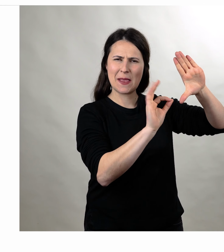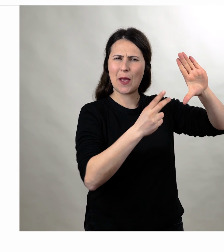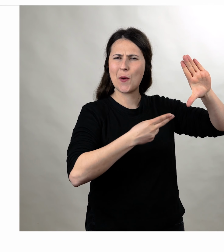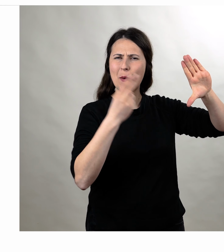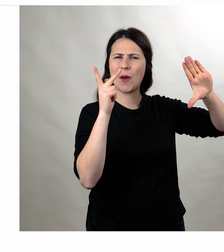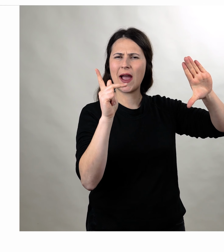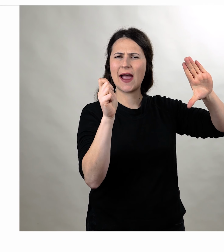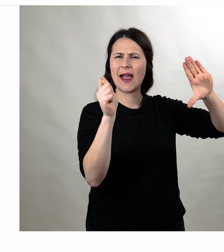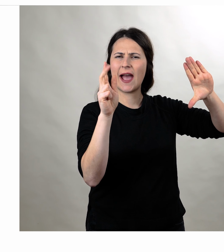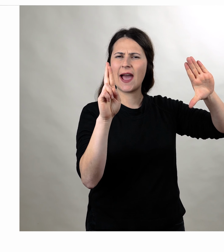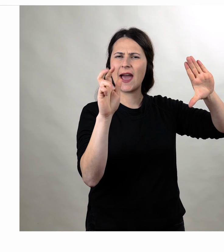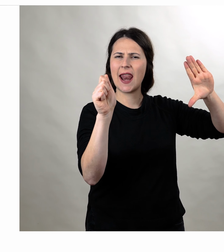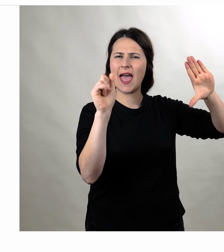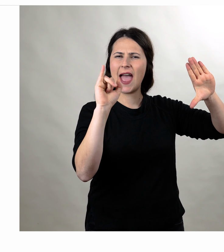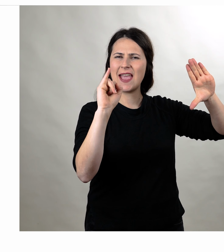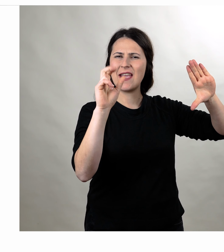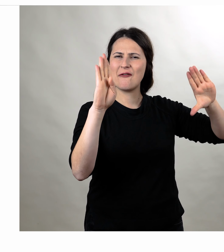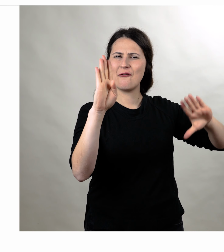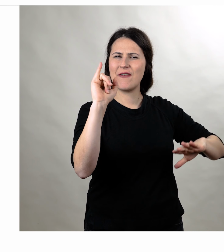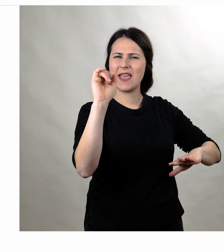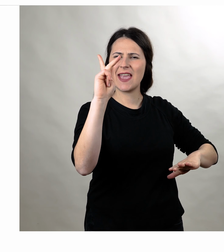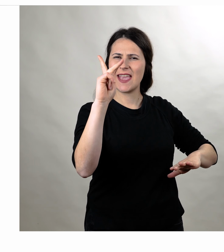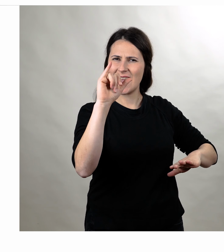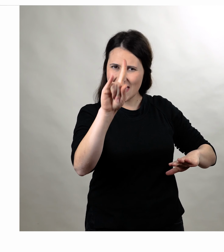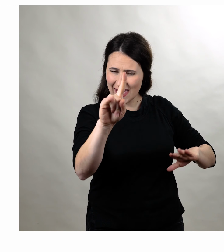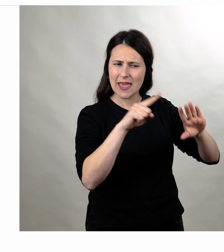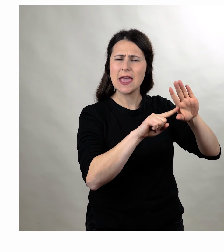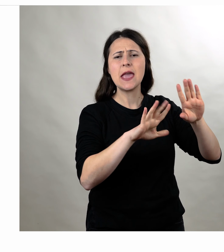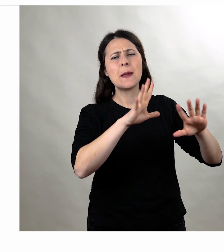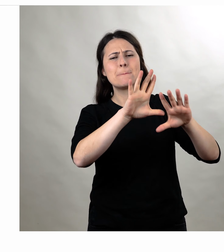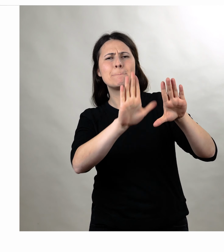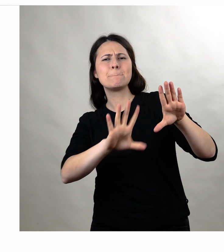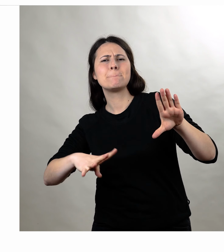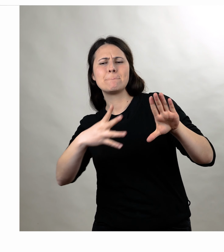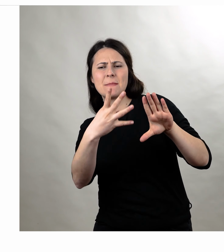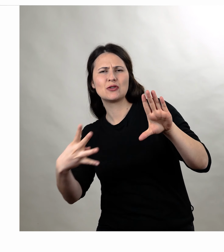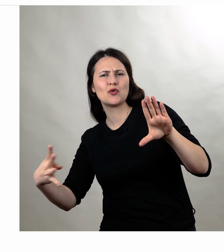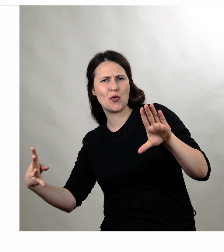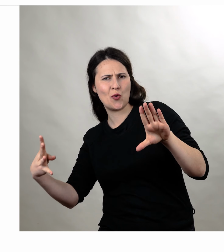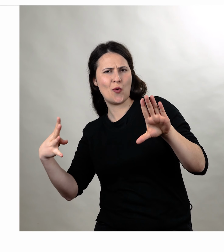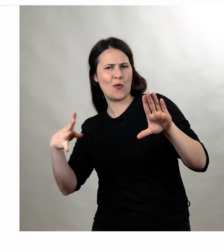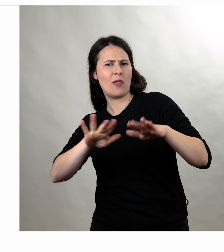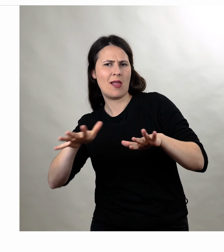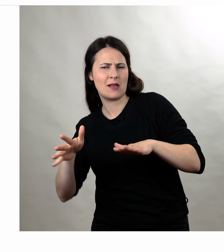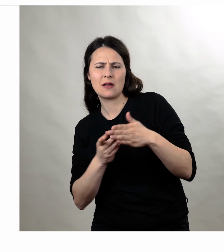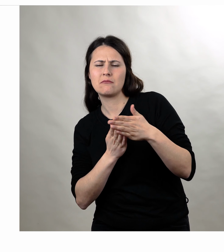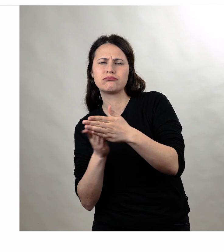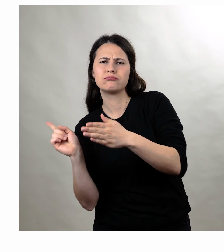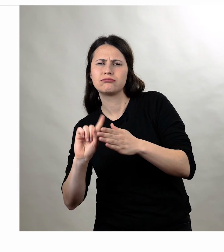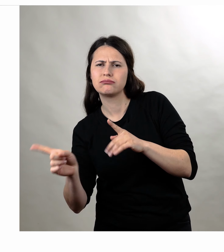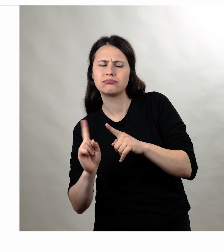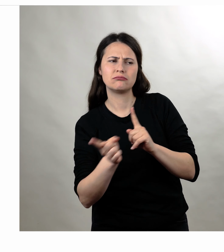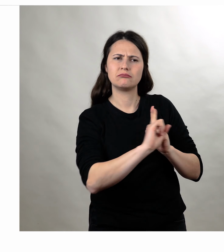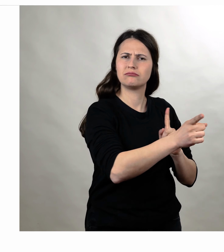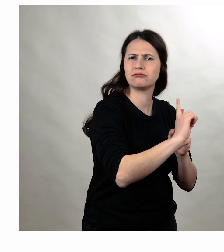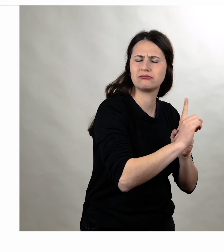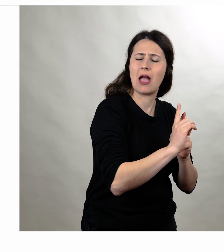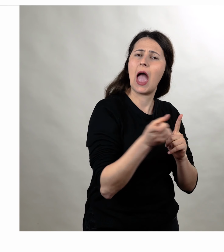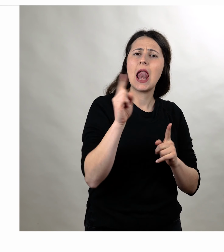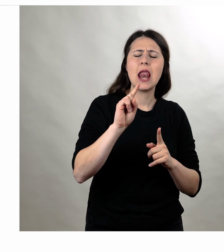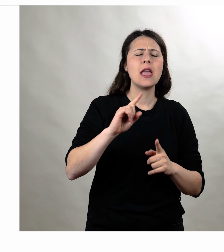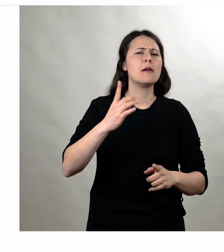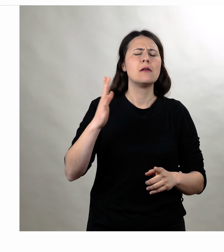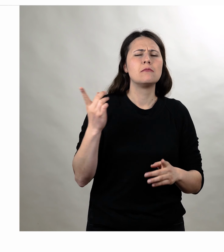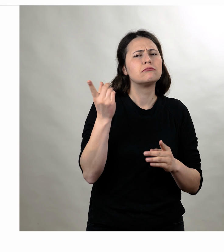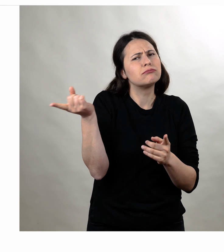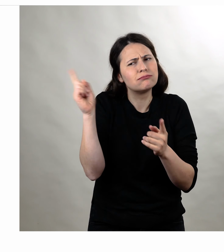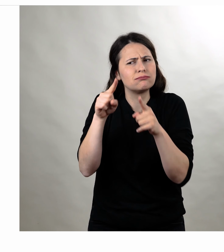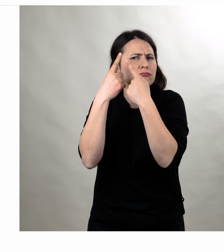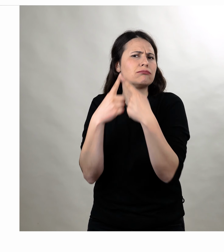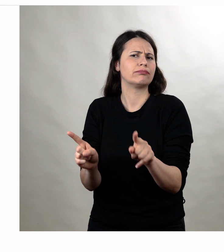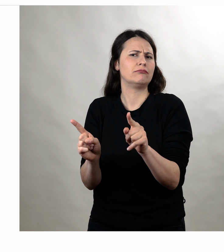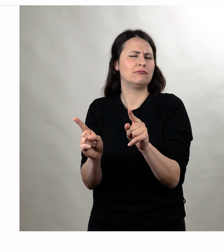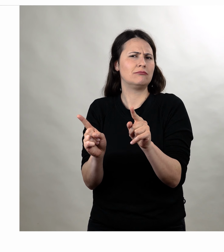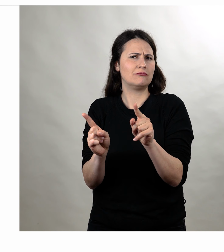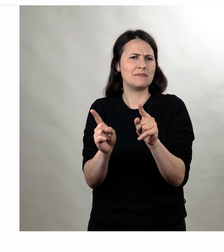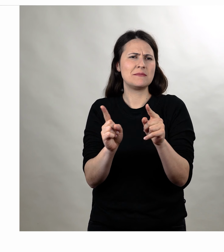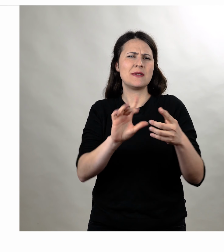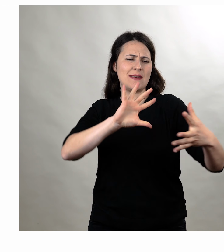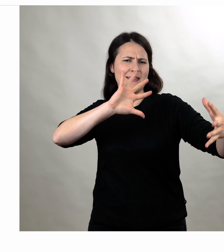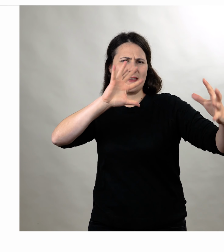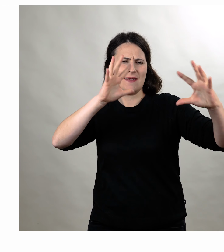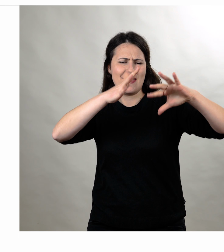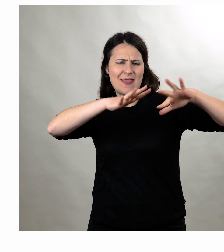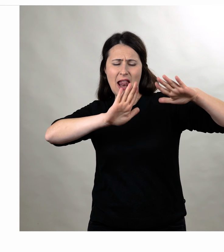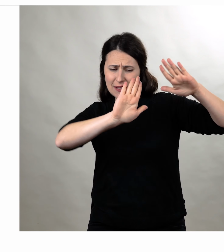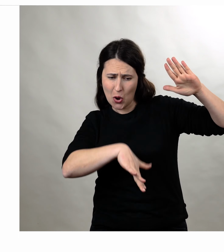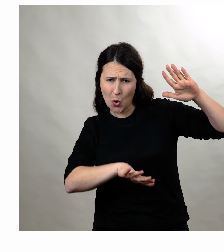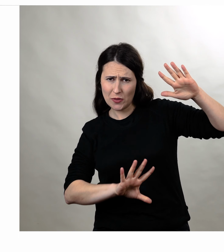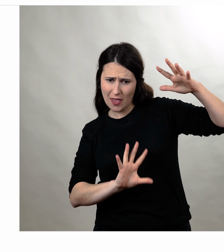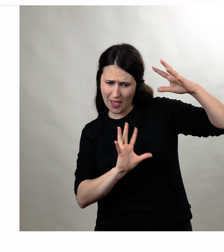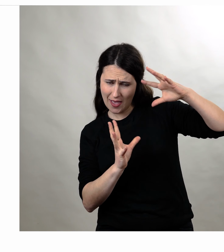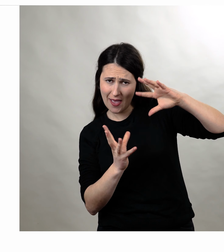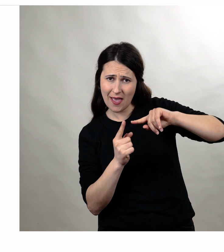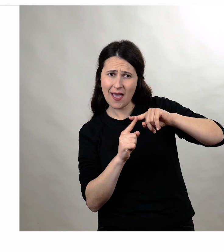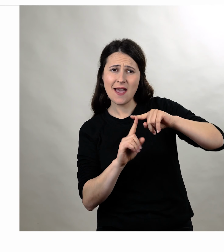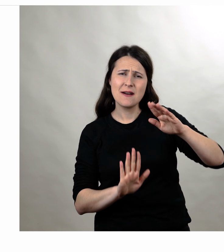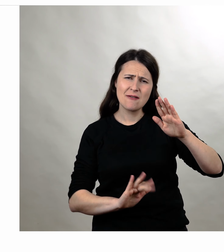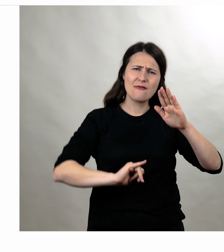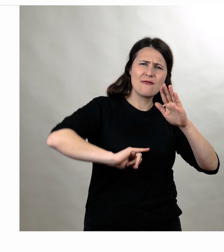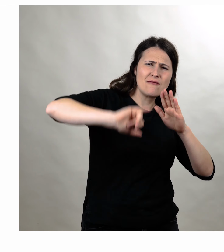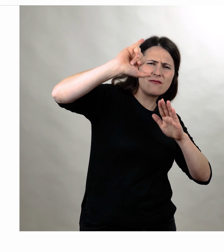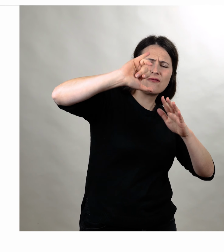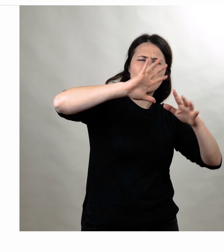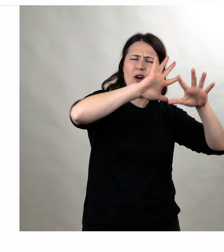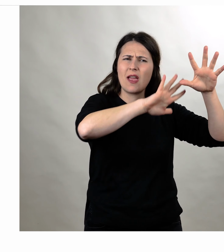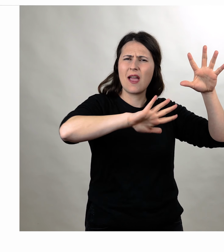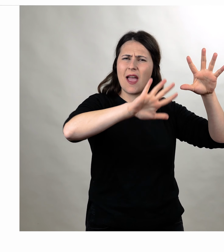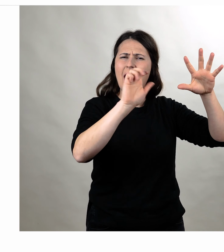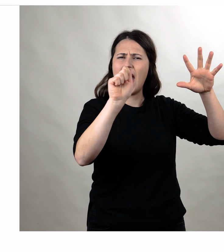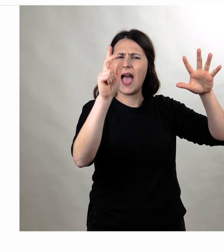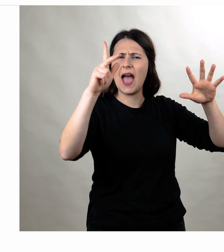Άλλα επισκέπτονται μέρη όπως η Αλάσκα, ο Νότιος Ειρηνικός, η Βαλτική Θάλασσα και η Νέα Αγγλία.